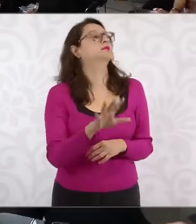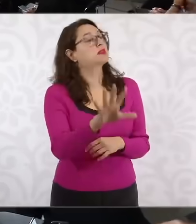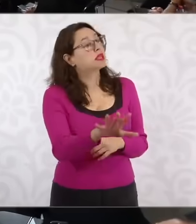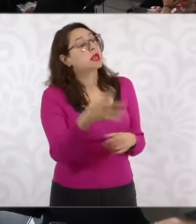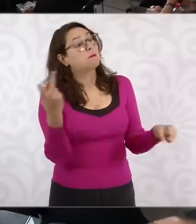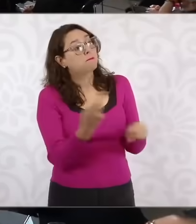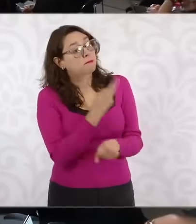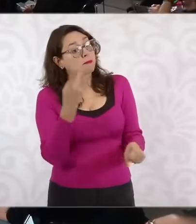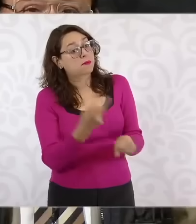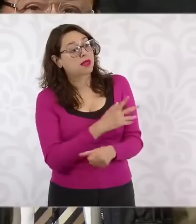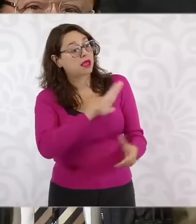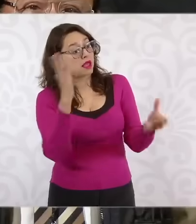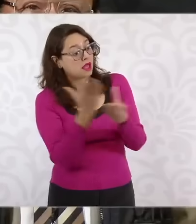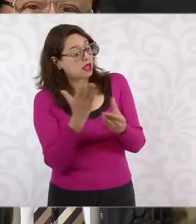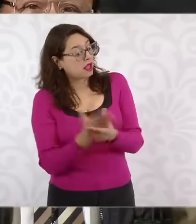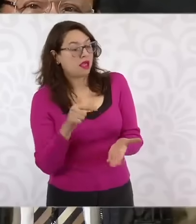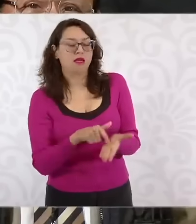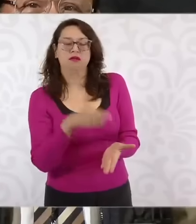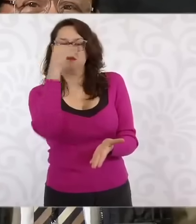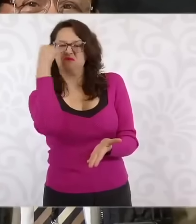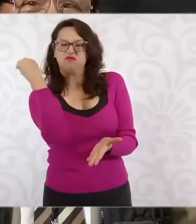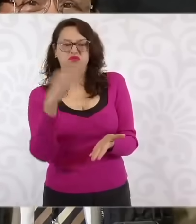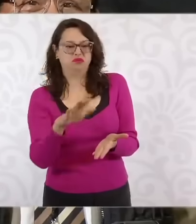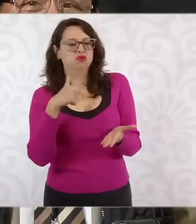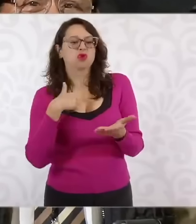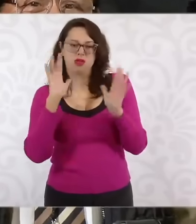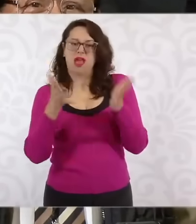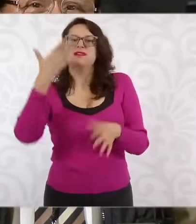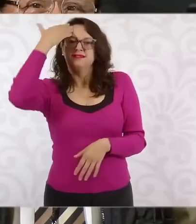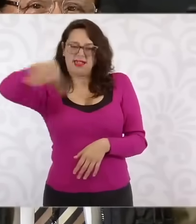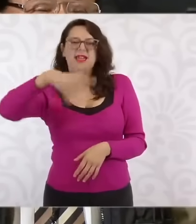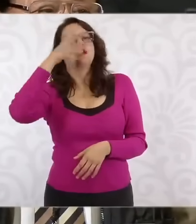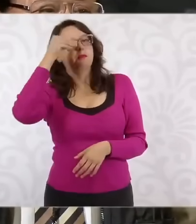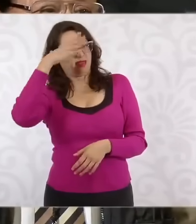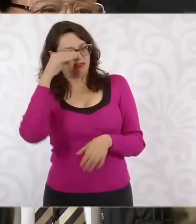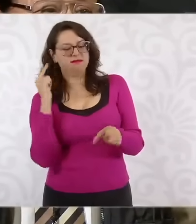está armado el expediente. De verdad, yo ya hasta aprendí a hacer eso. Eh, el de don Lázaro. Vamos